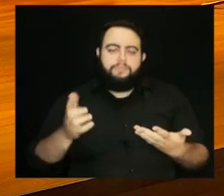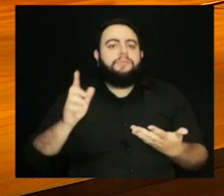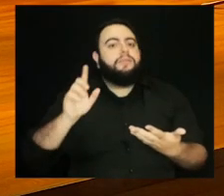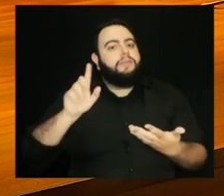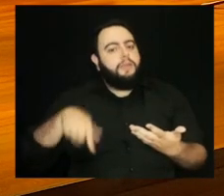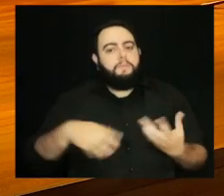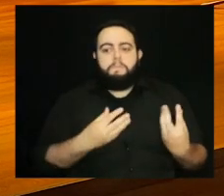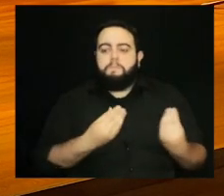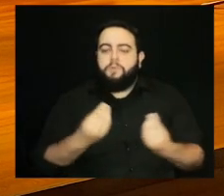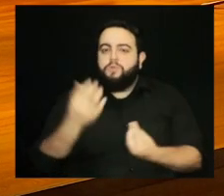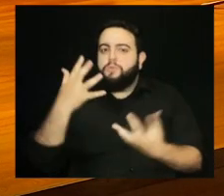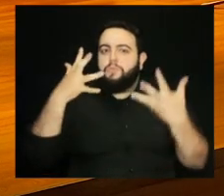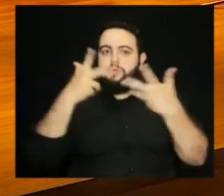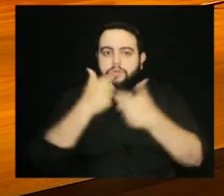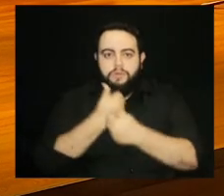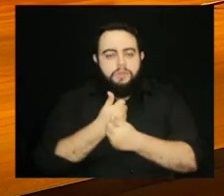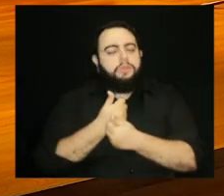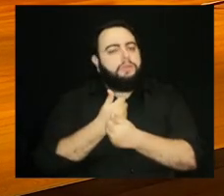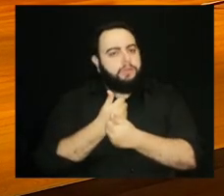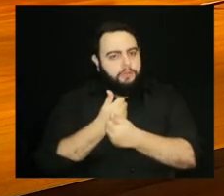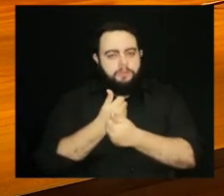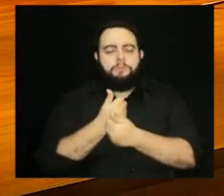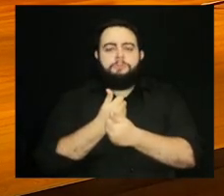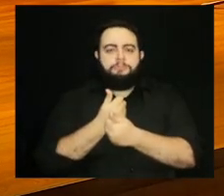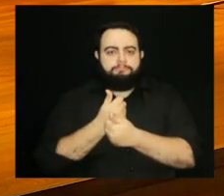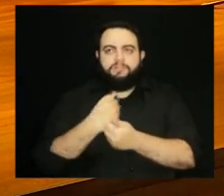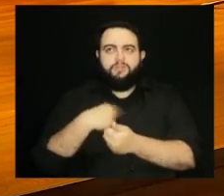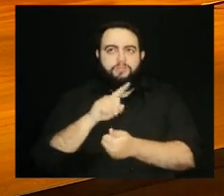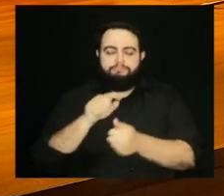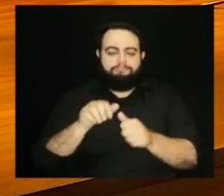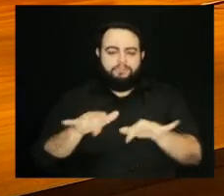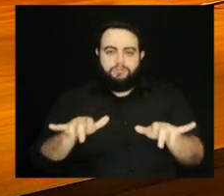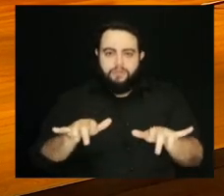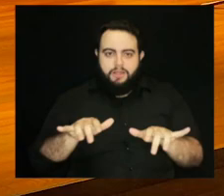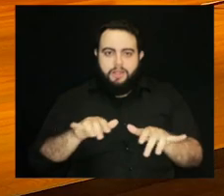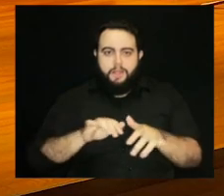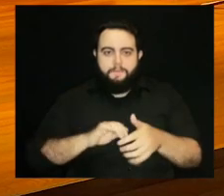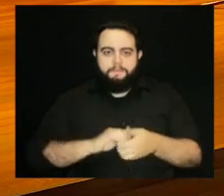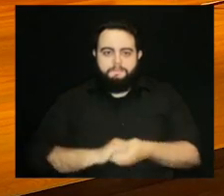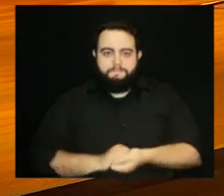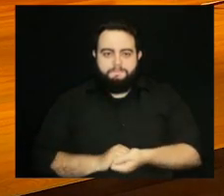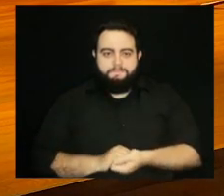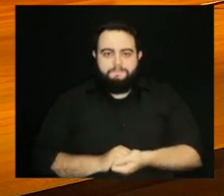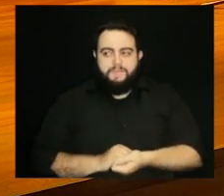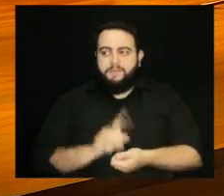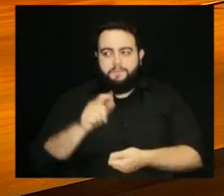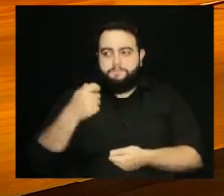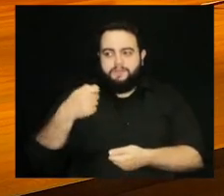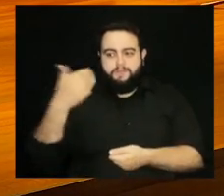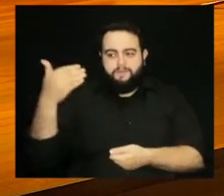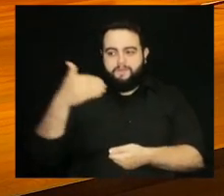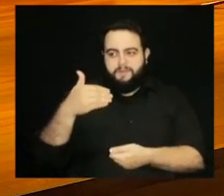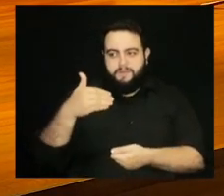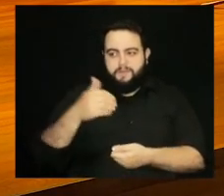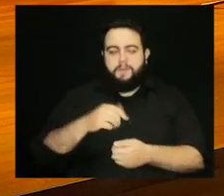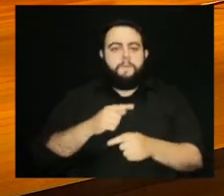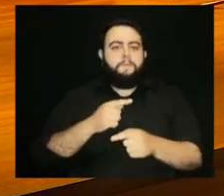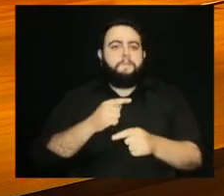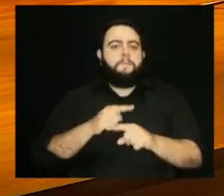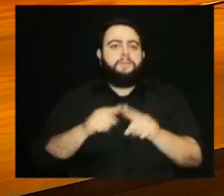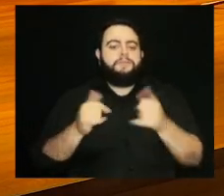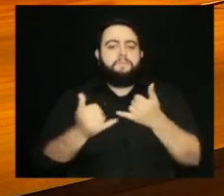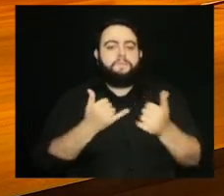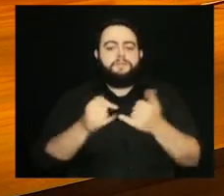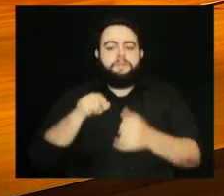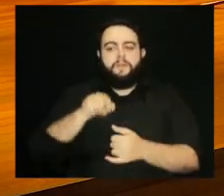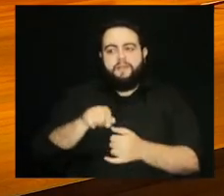Eu vou tocar. Eu um nem ia tocar, mas por exemplo essa aqui